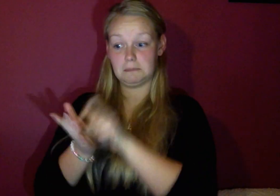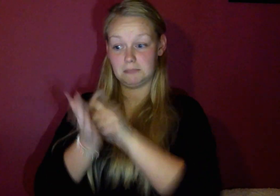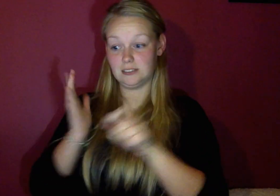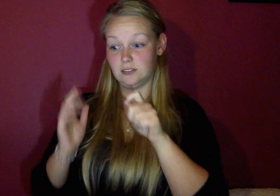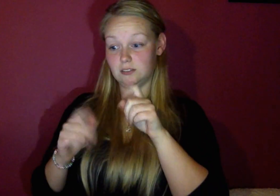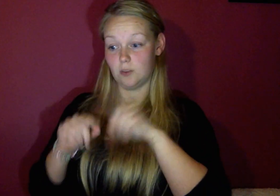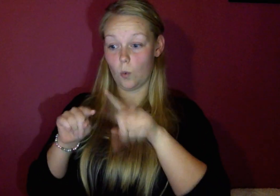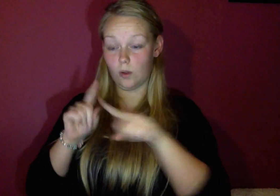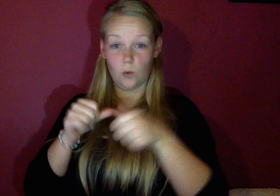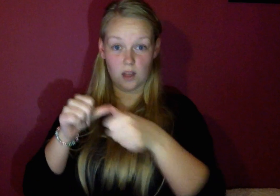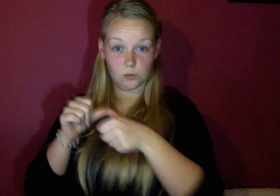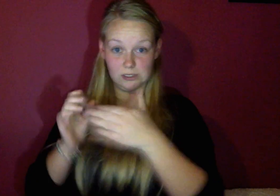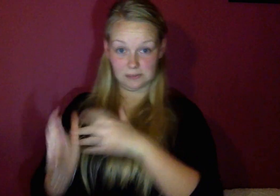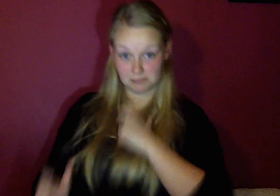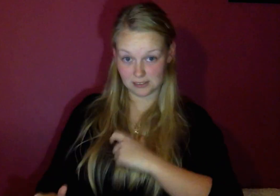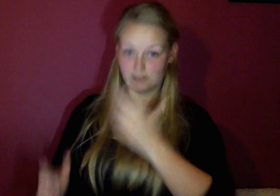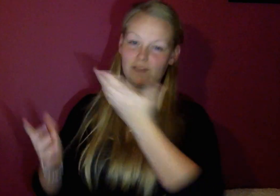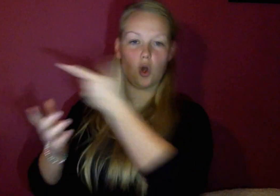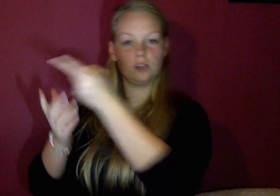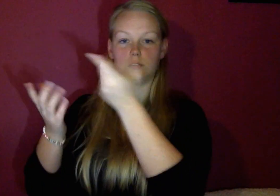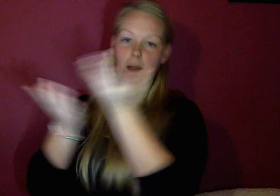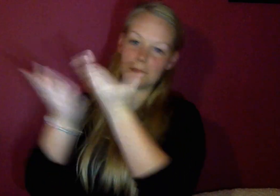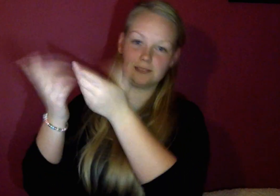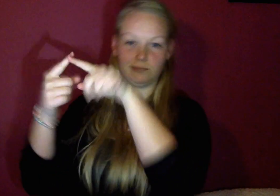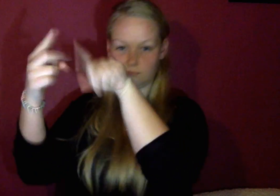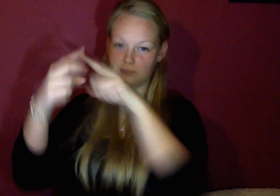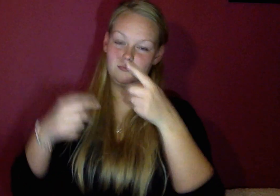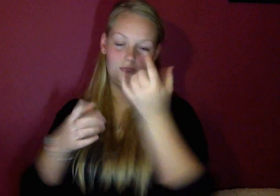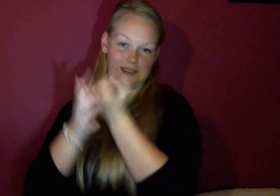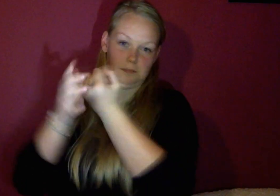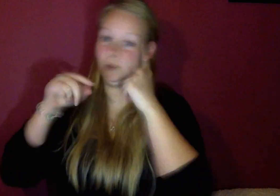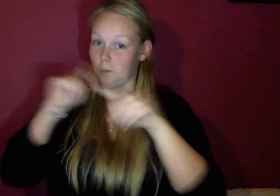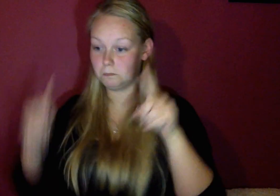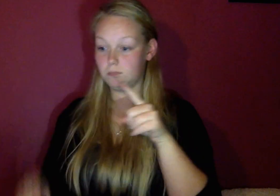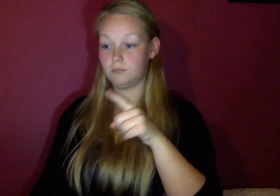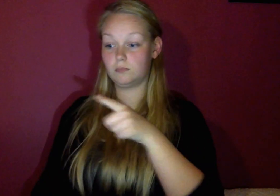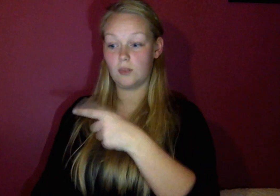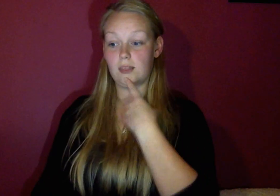Och audionomen tipsade några organisationer för till mig, som finns och samarbetar med varandra.